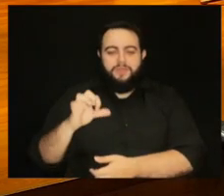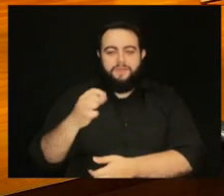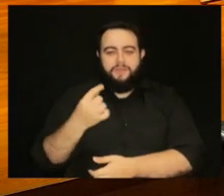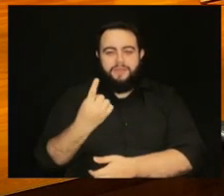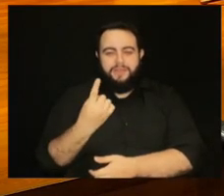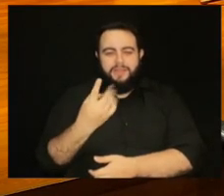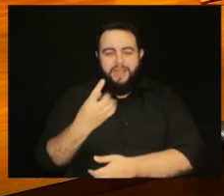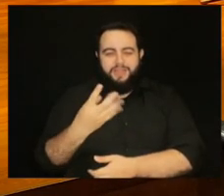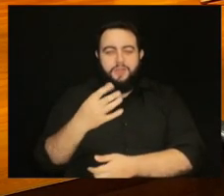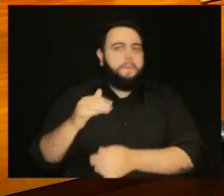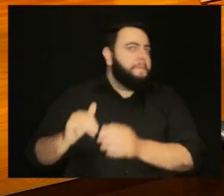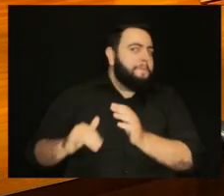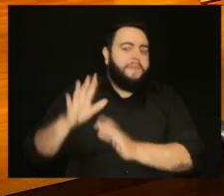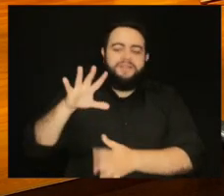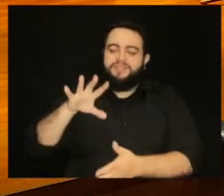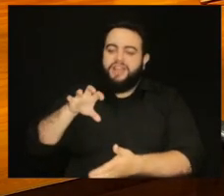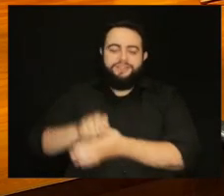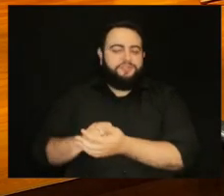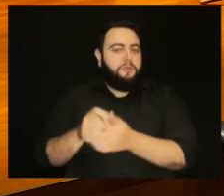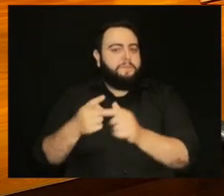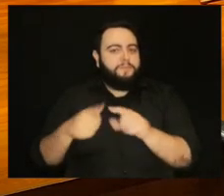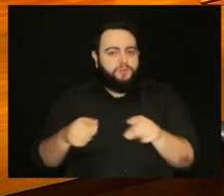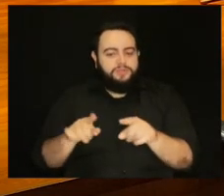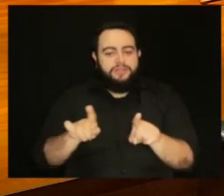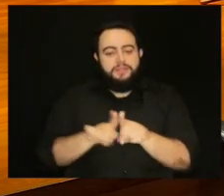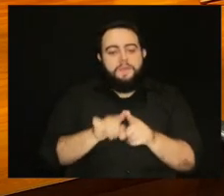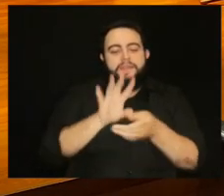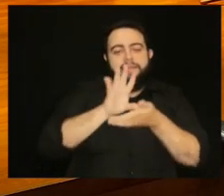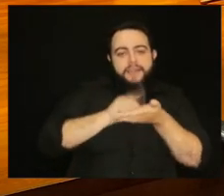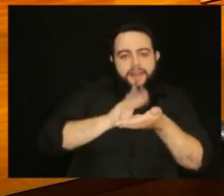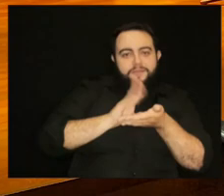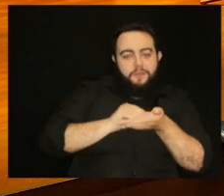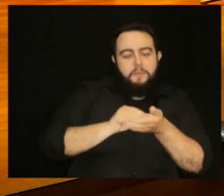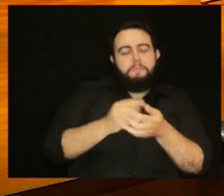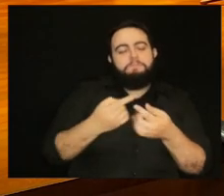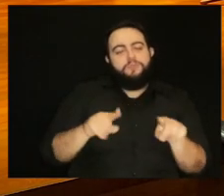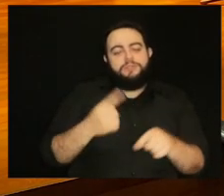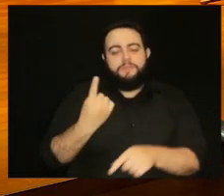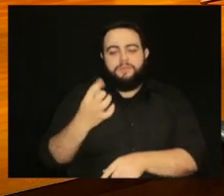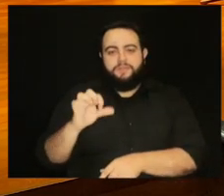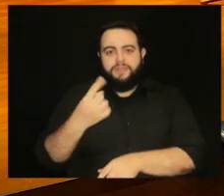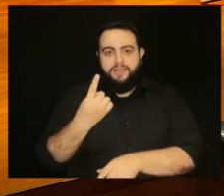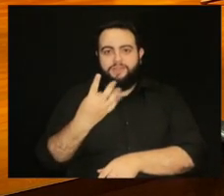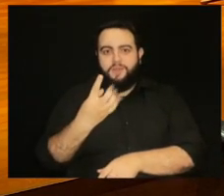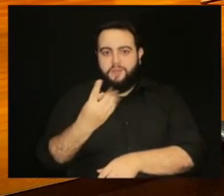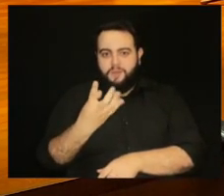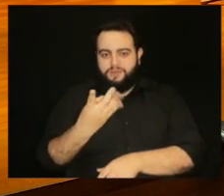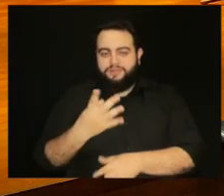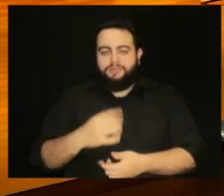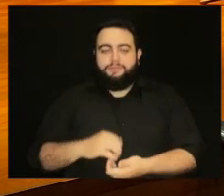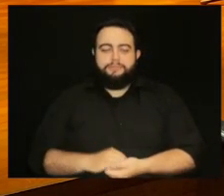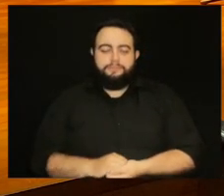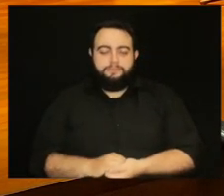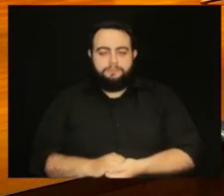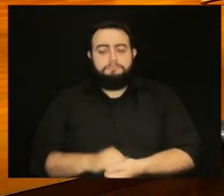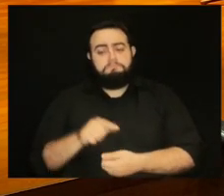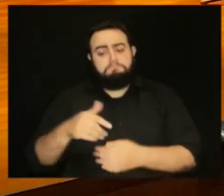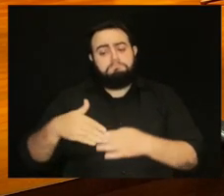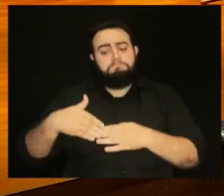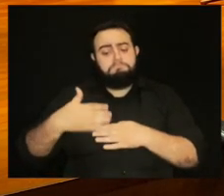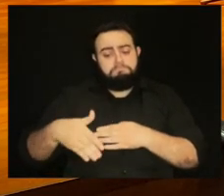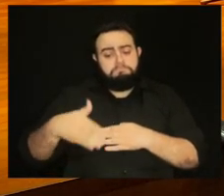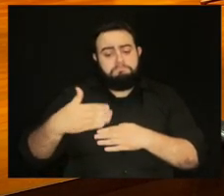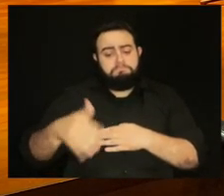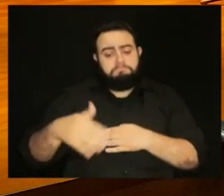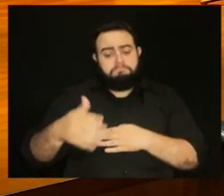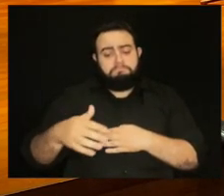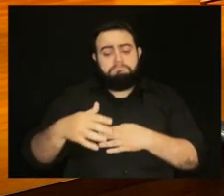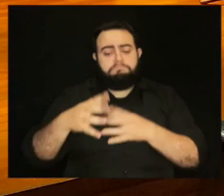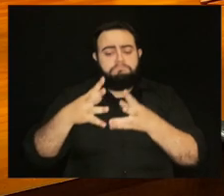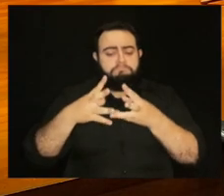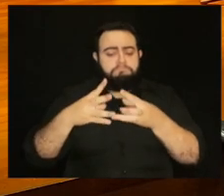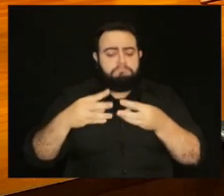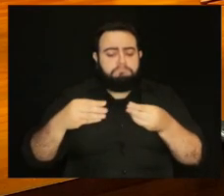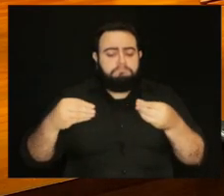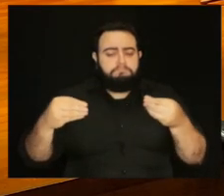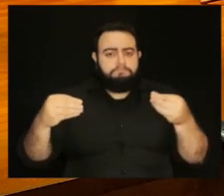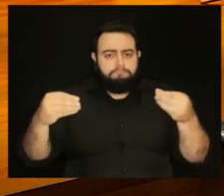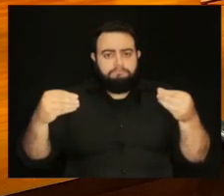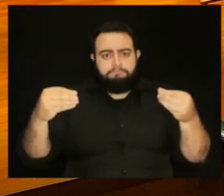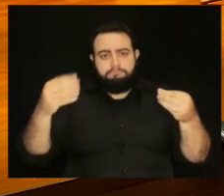e que mais gravou músicas nesse ano de 1914, e foi ficando esquecido o Octávio Dutra, mas